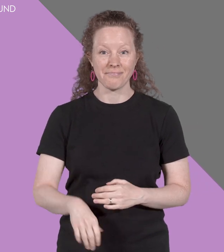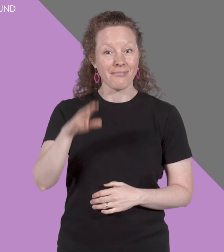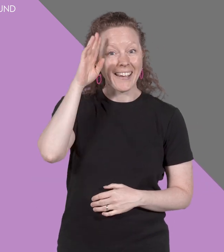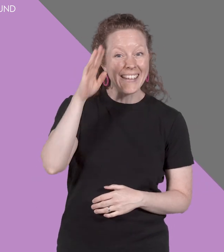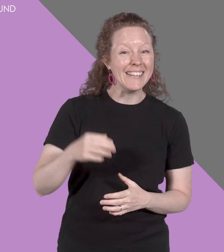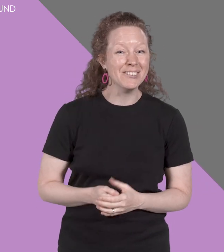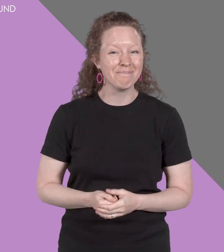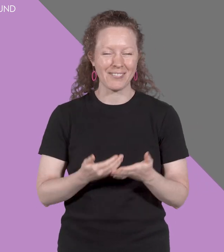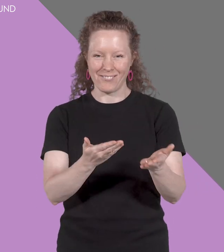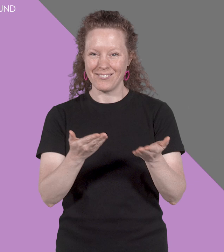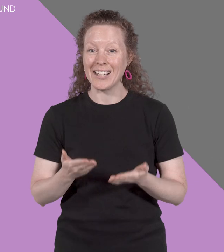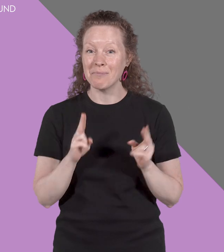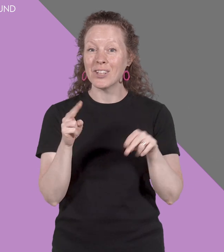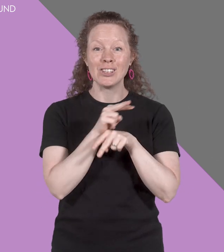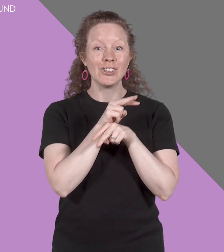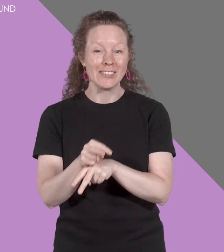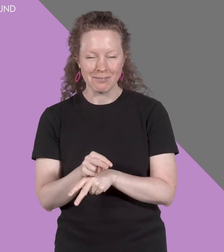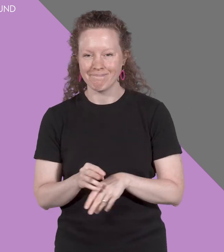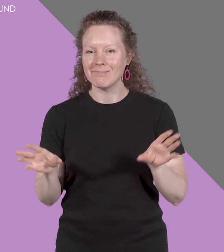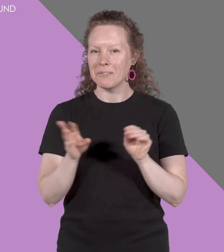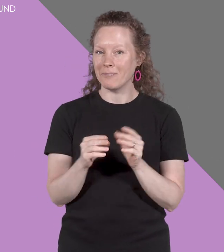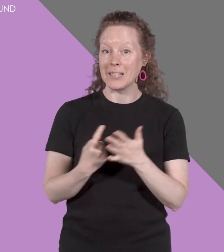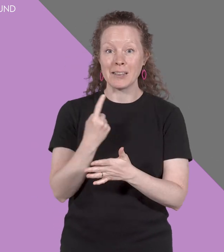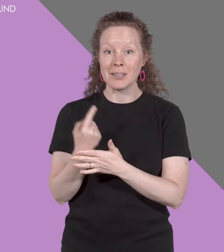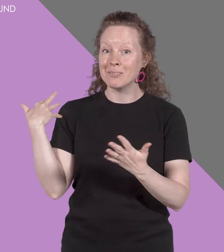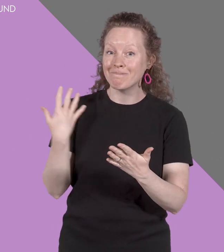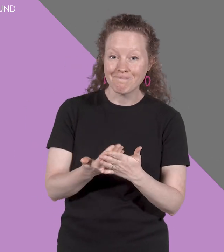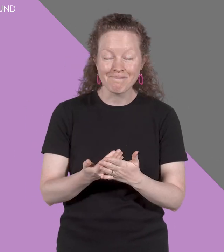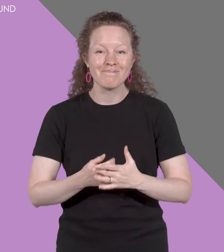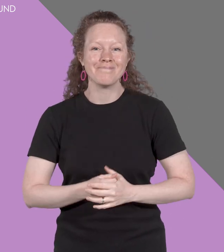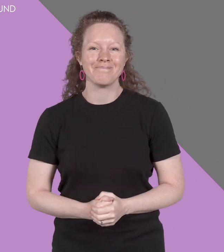Hej! Välkommen till den här veckans nyhetsöversikt.